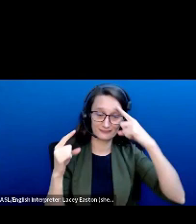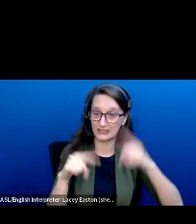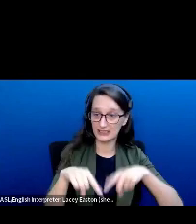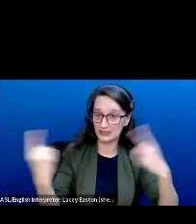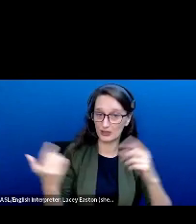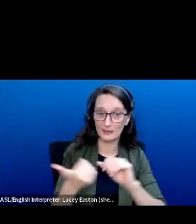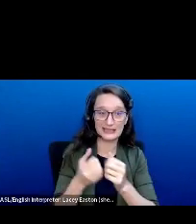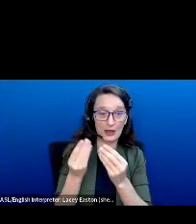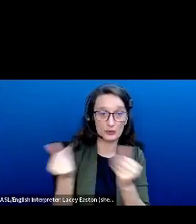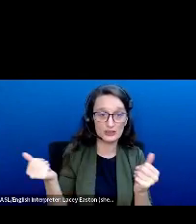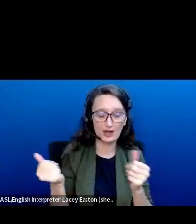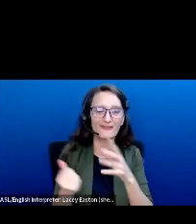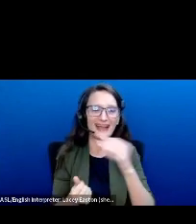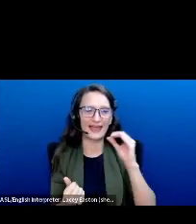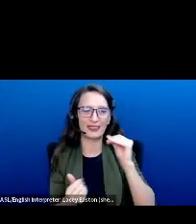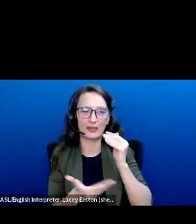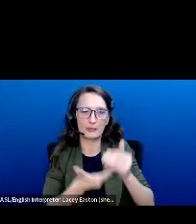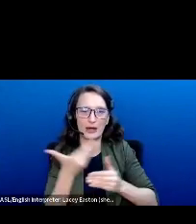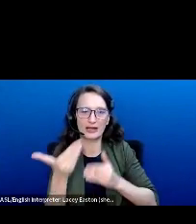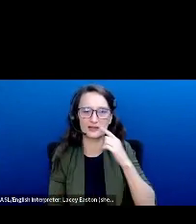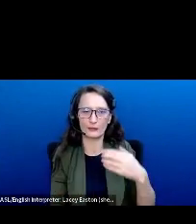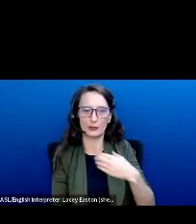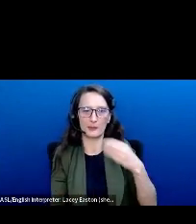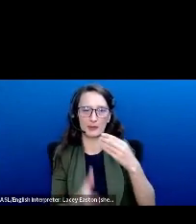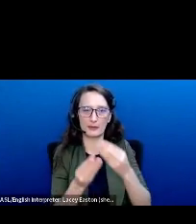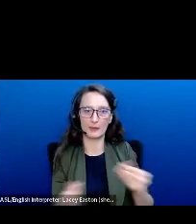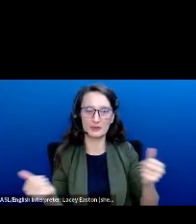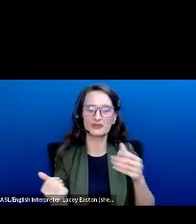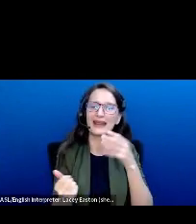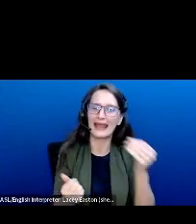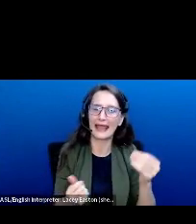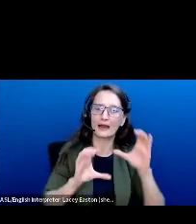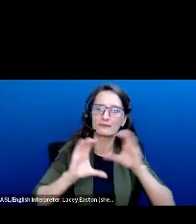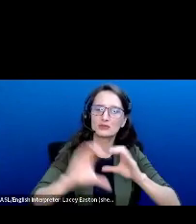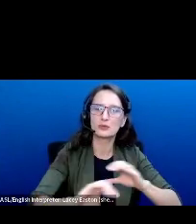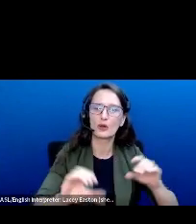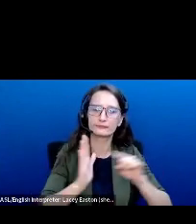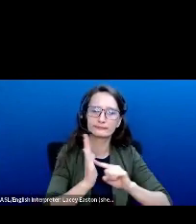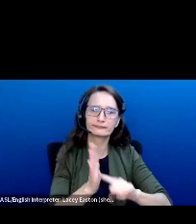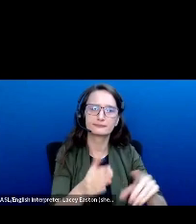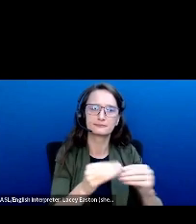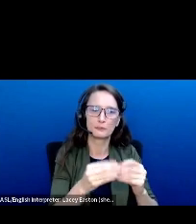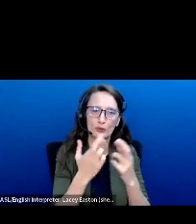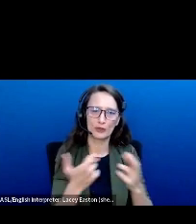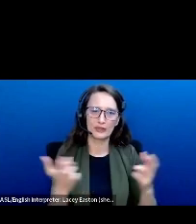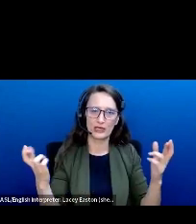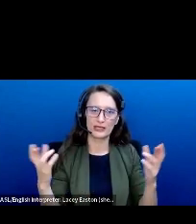proceso de resolución de disputas y la exploración de recursos relacionados. Me gustaría reconocer que navegar por